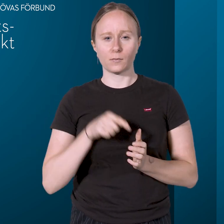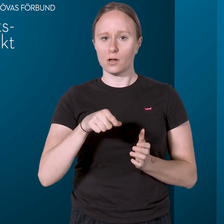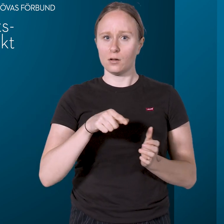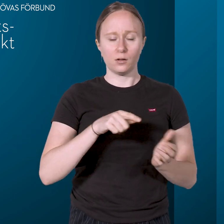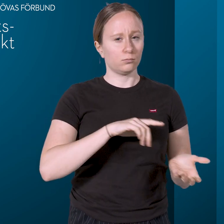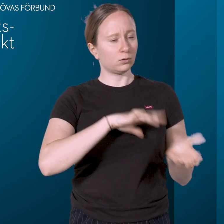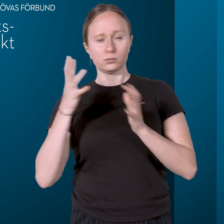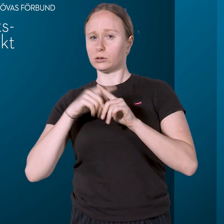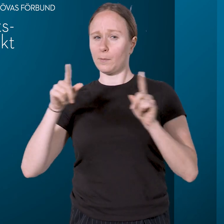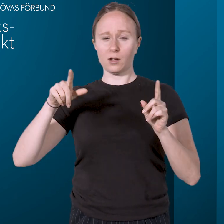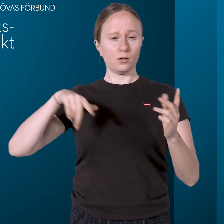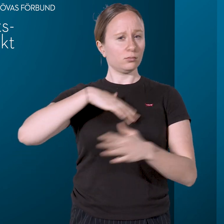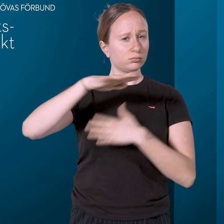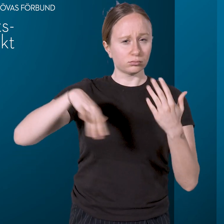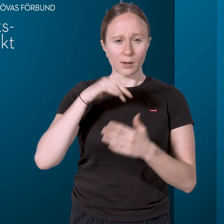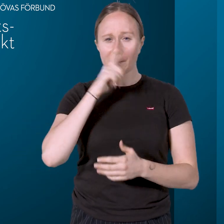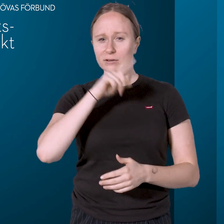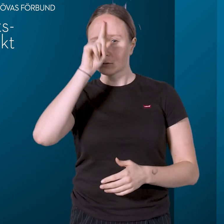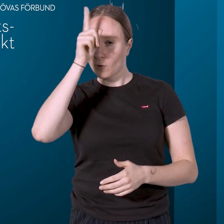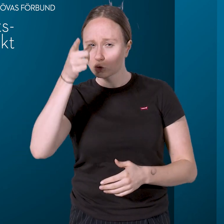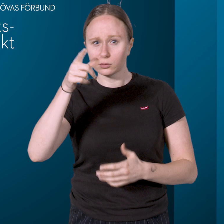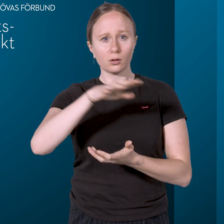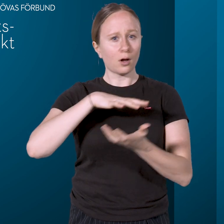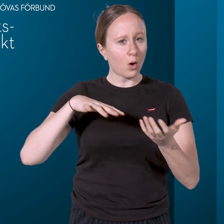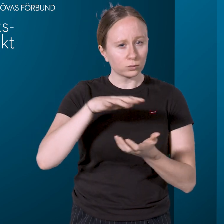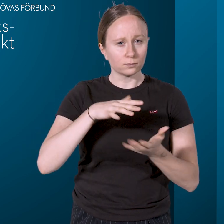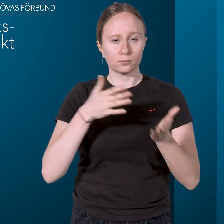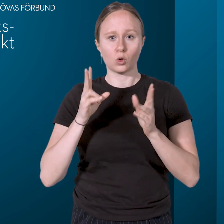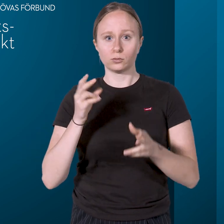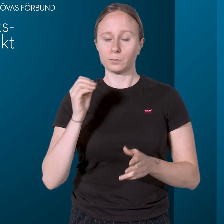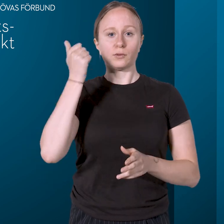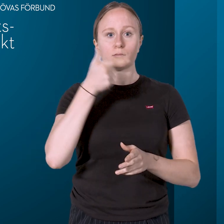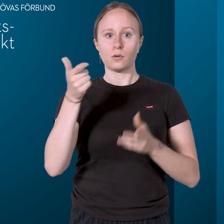Det urartar sig snabbt i en huvudlös härva av missförstånd och förvirring -